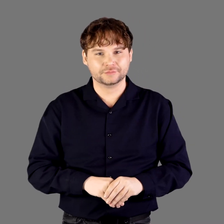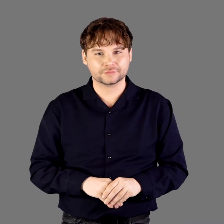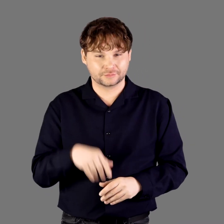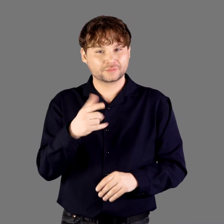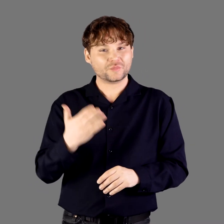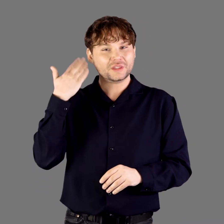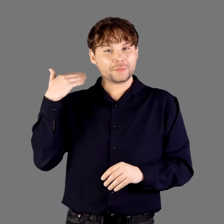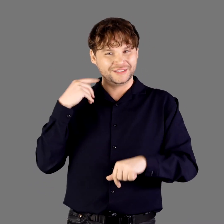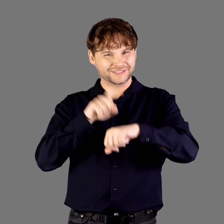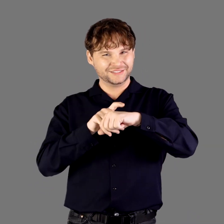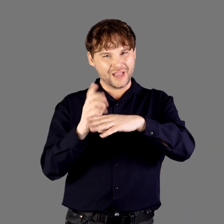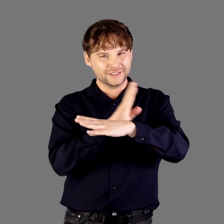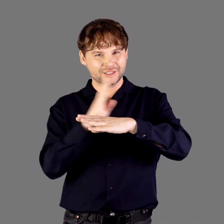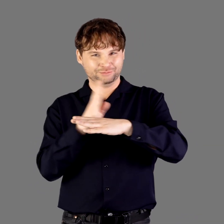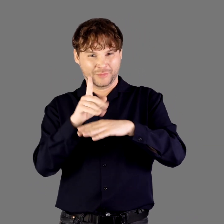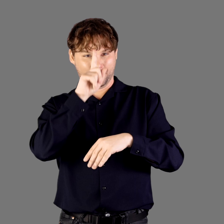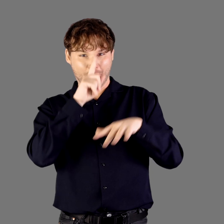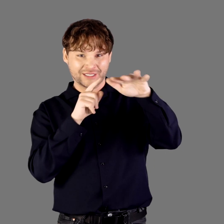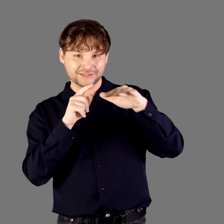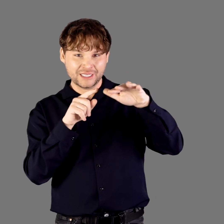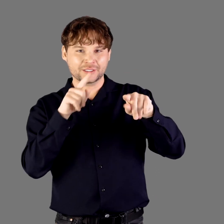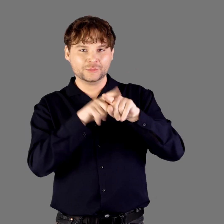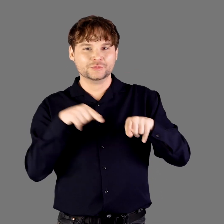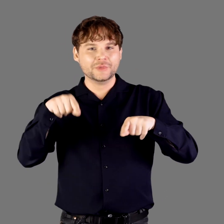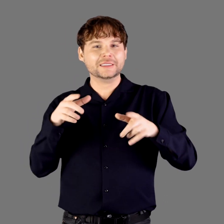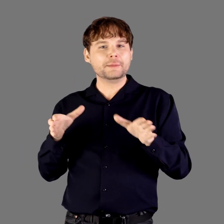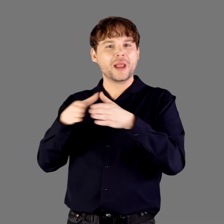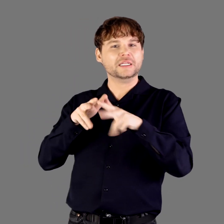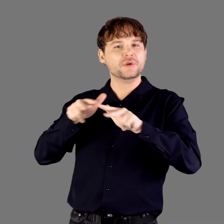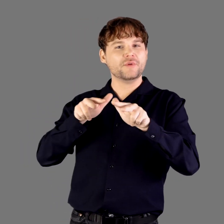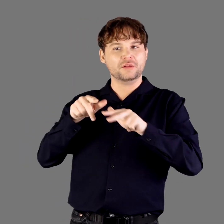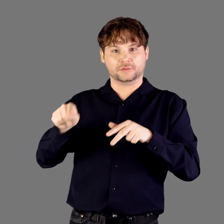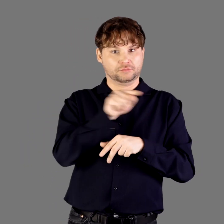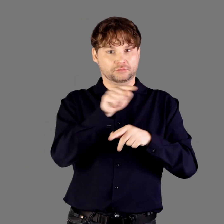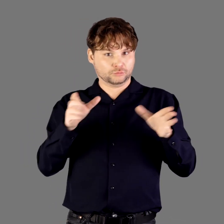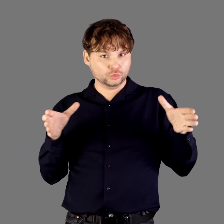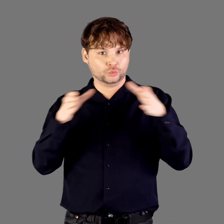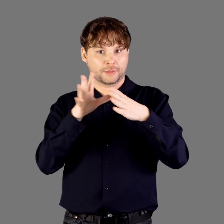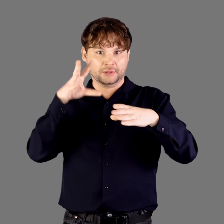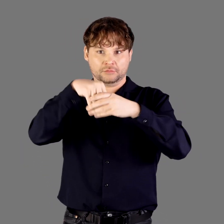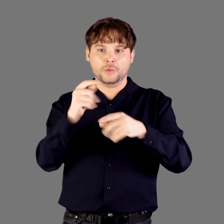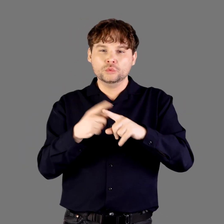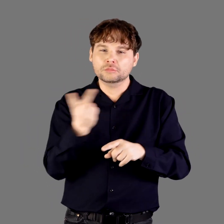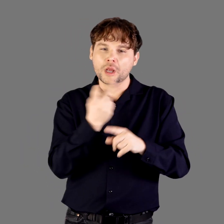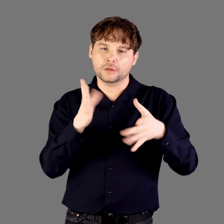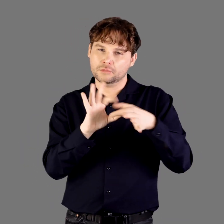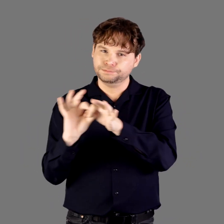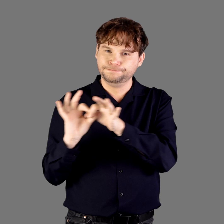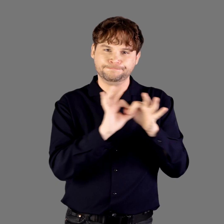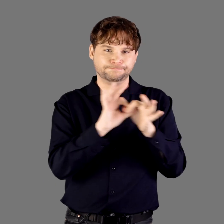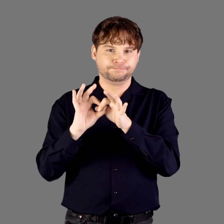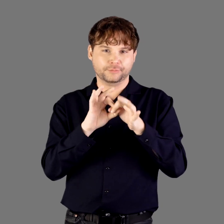Die Polizei war in dieser Zeit eng mit der Gemeindeverwaltung verwoben.